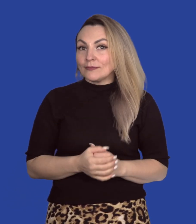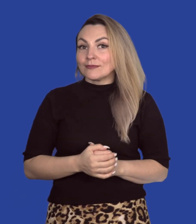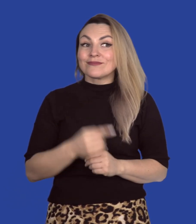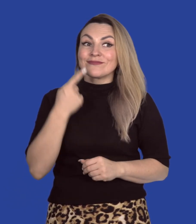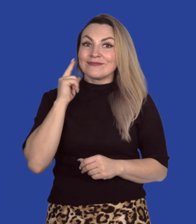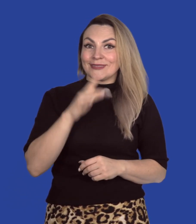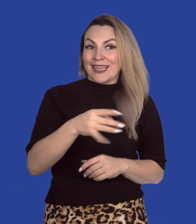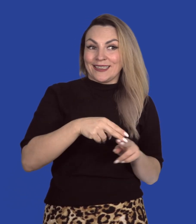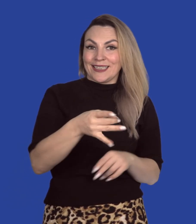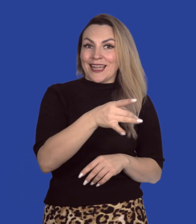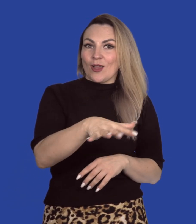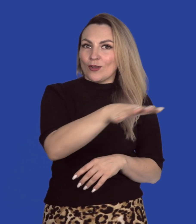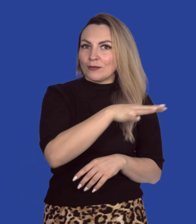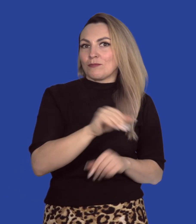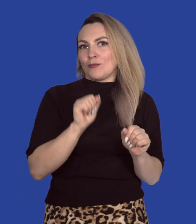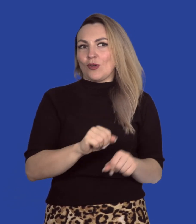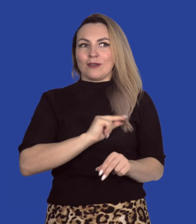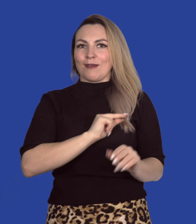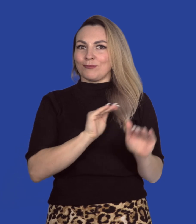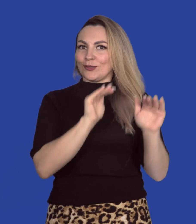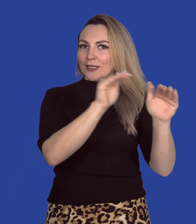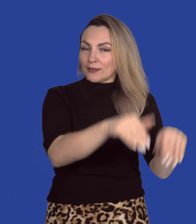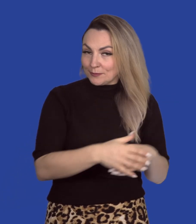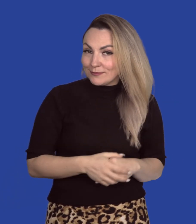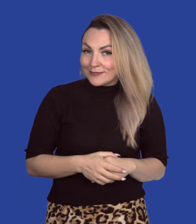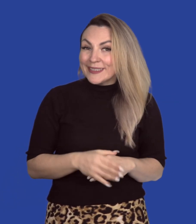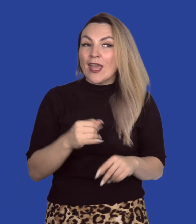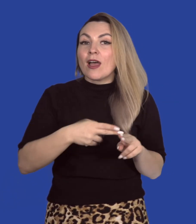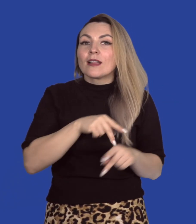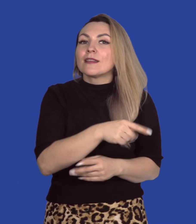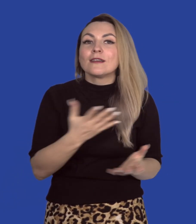Глухие в Ижевске получили рабочие места и открытие нового СРП -